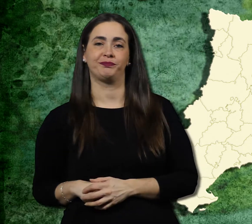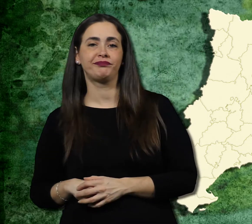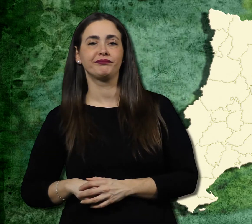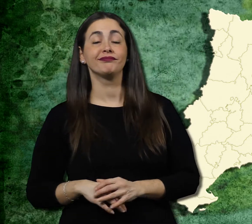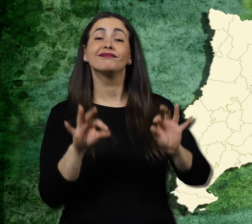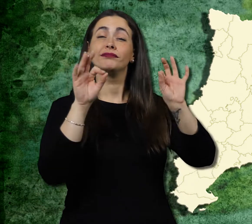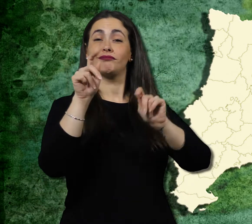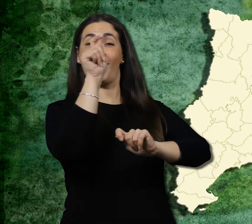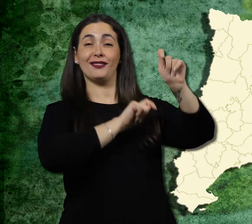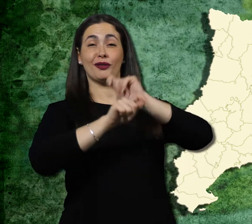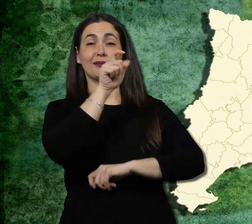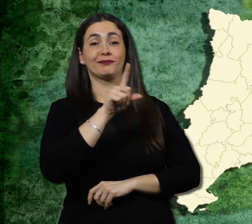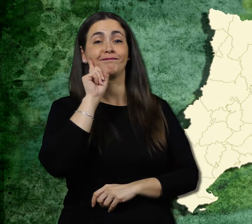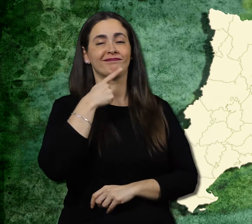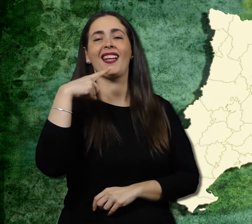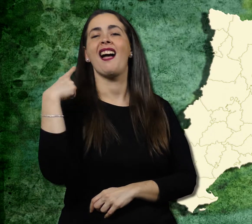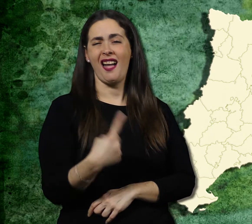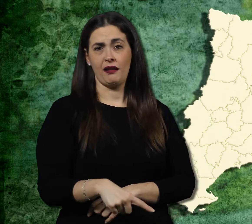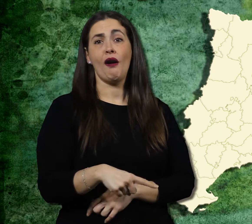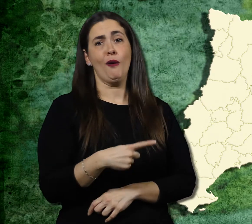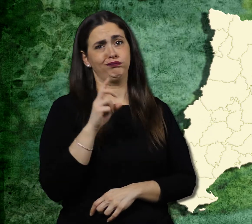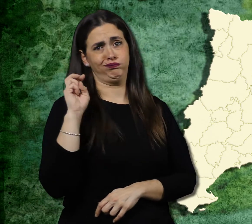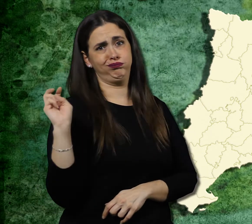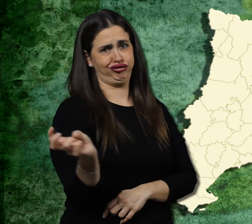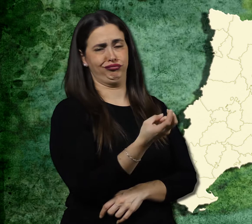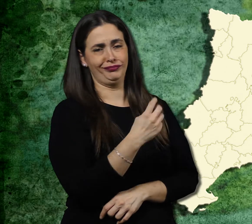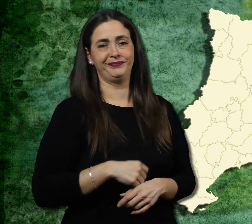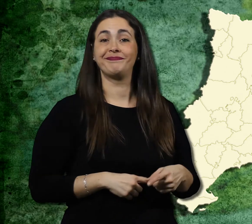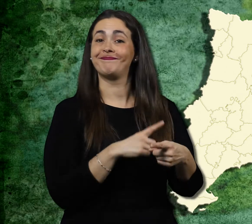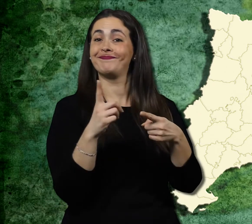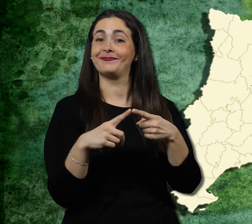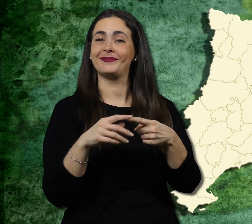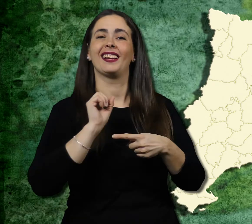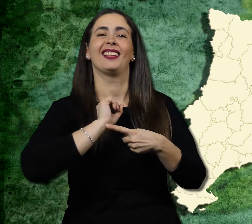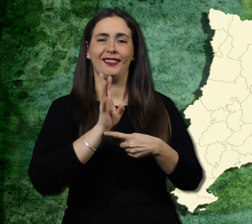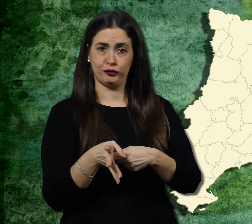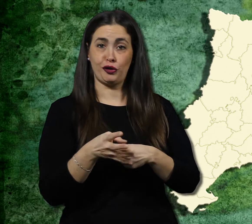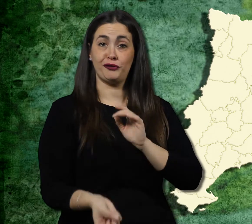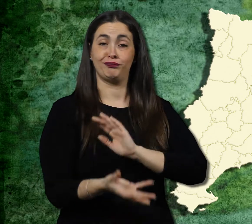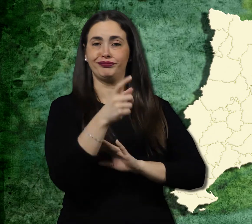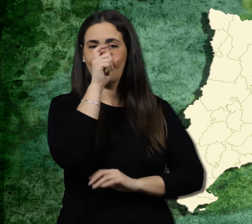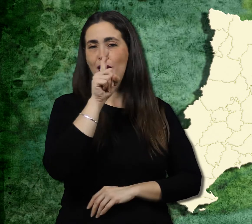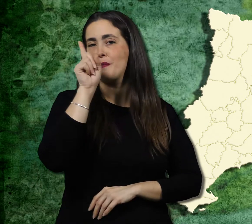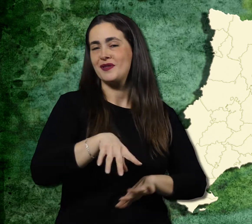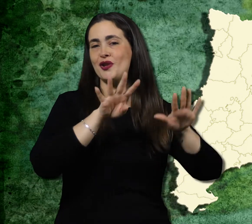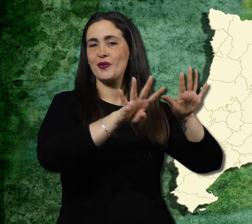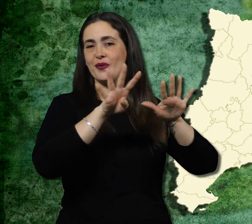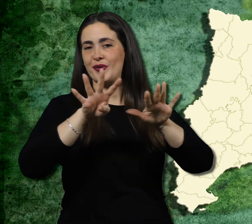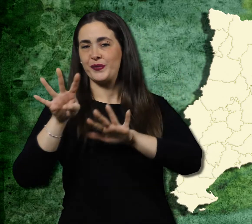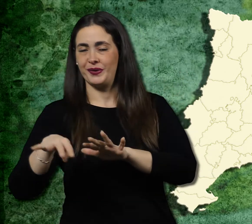Hi ha vàries associacions de persones sordes: l’ADCS-Difusord, fundada l’any 1999,